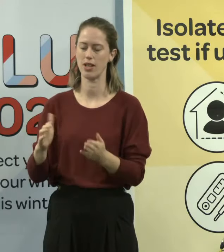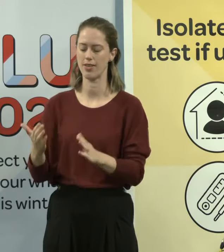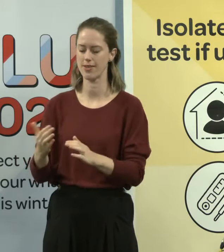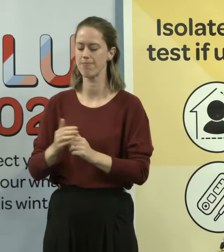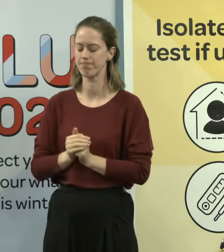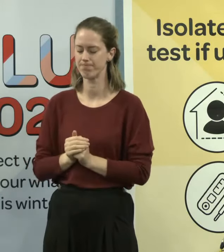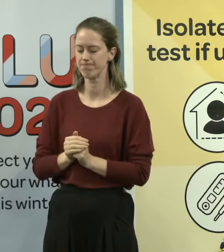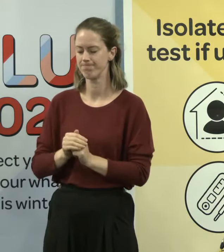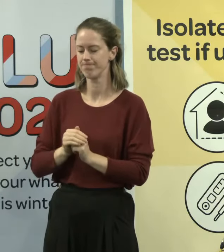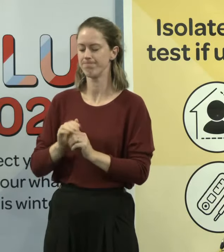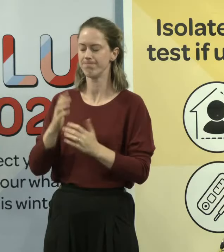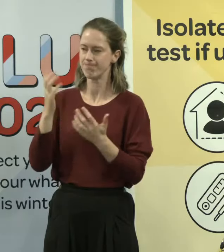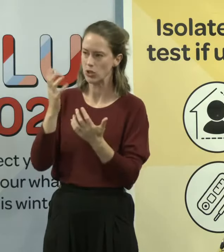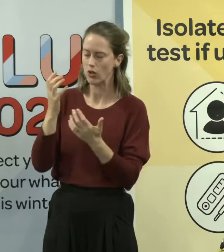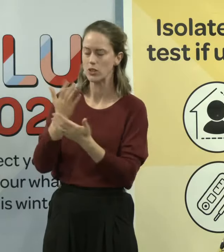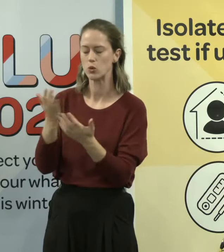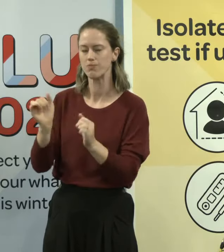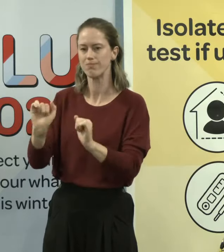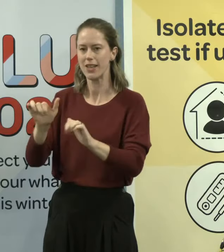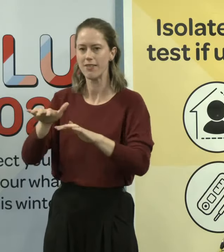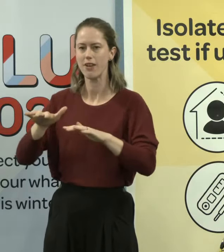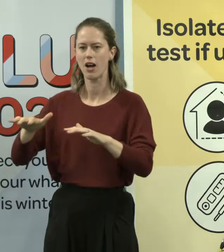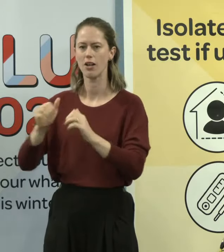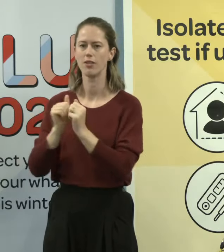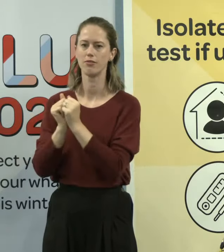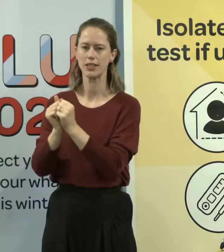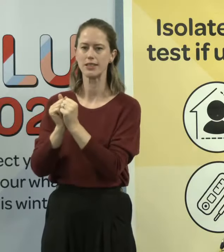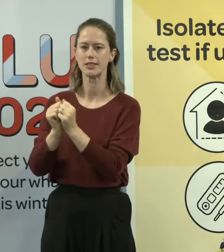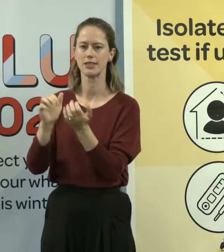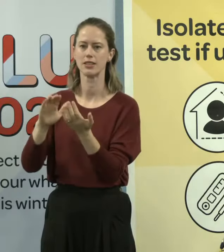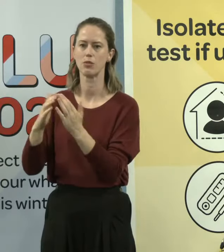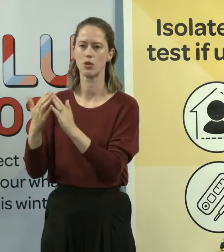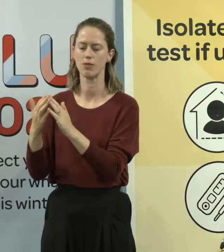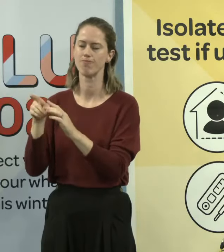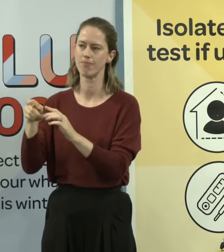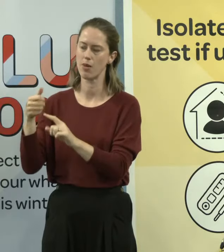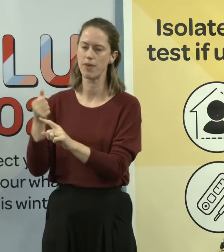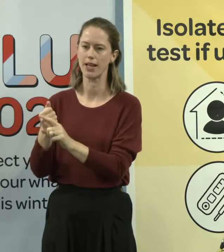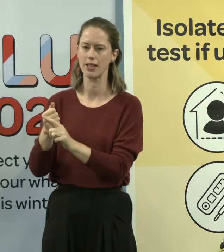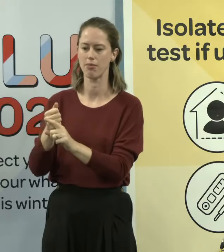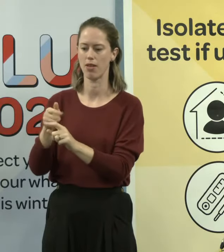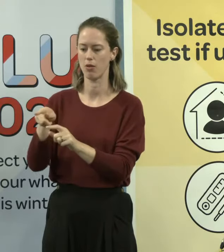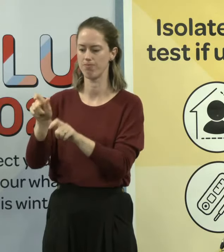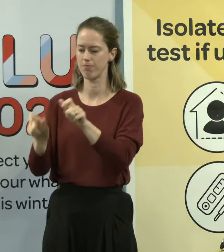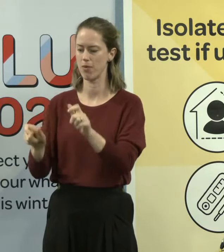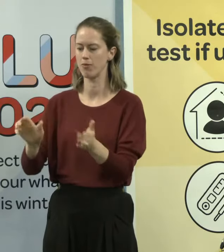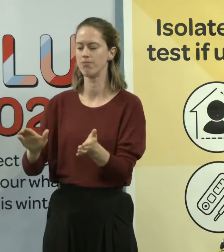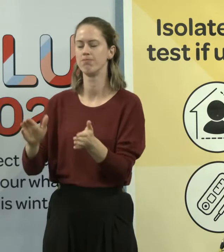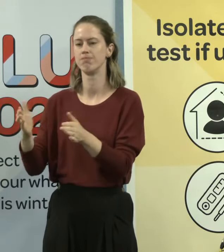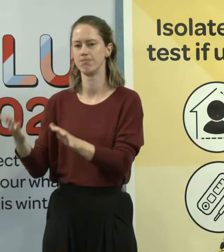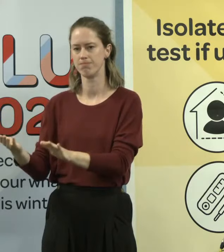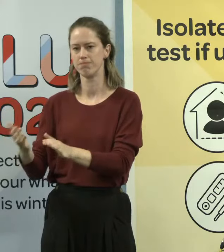ki te 456. A ko ta maatau e